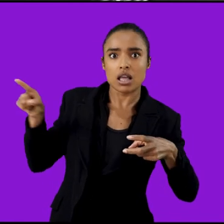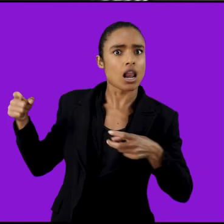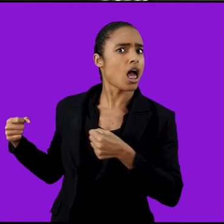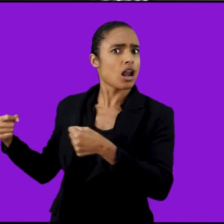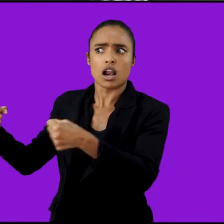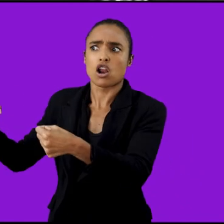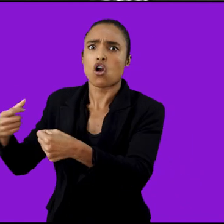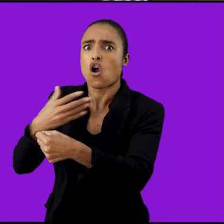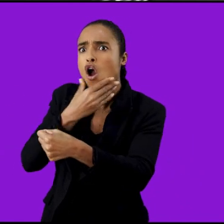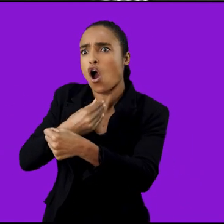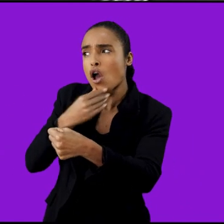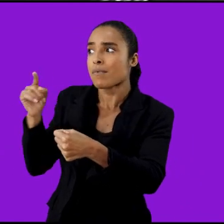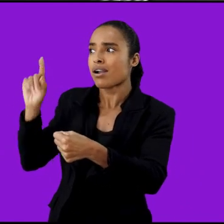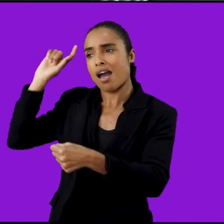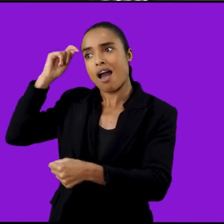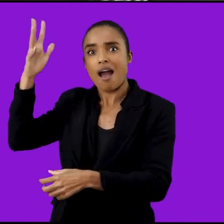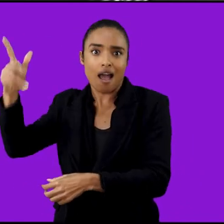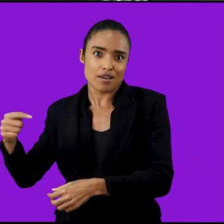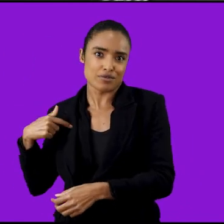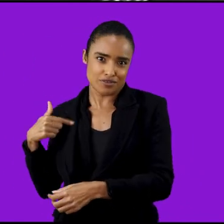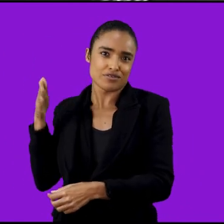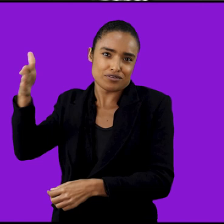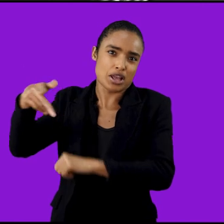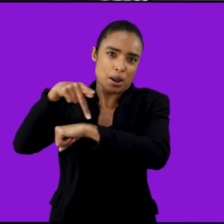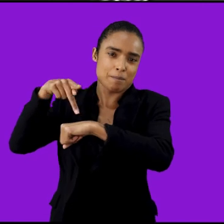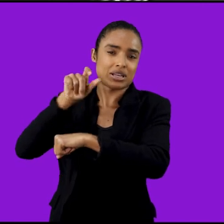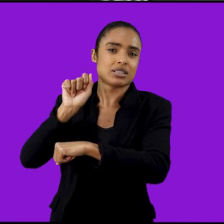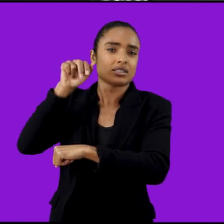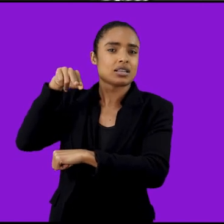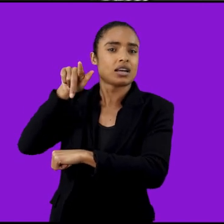assim os cara só era africano quando eu fiquei lá em Angola… E aí eu tive um… a África